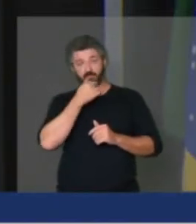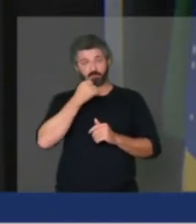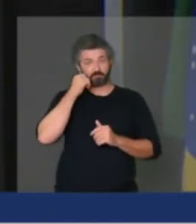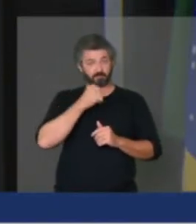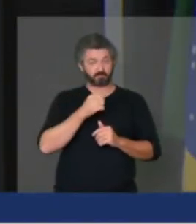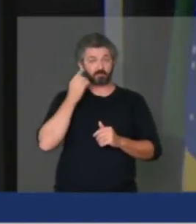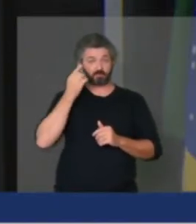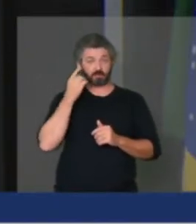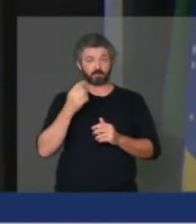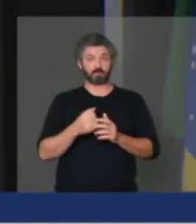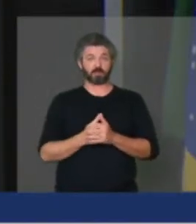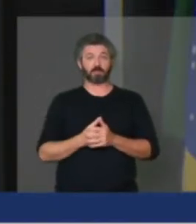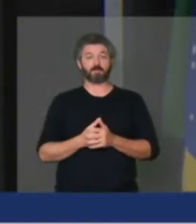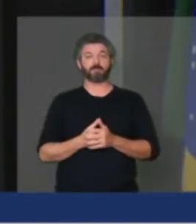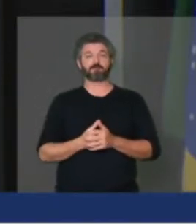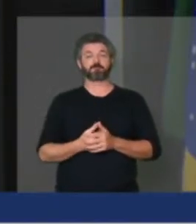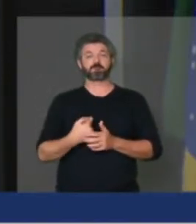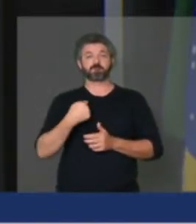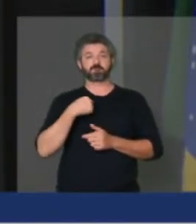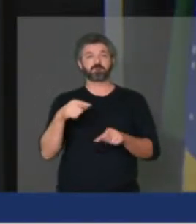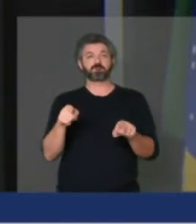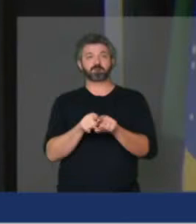SENHORAS E SENHORES DEPUTADOS SENHORES DEPUTADOS QUERO AQUI TAMBÉM AO OCUPAR ESSA TRIBUNA